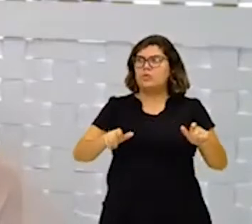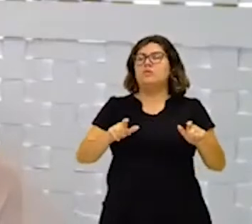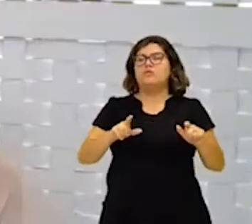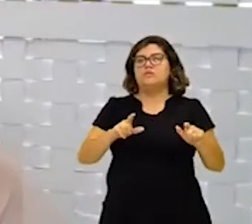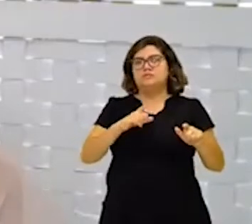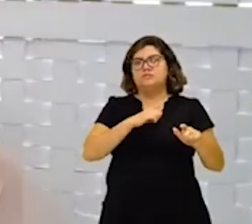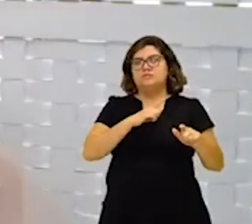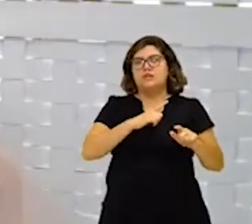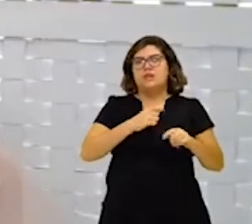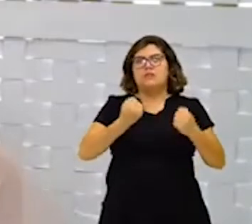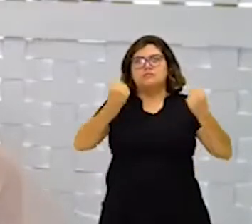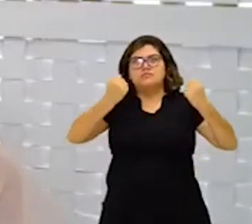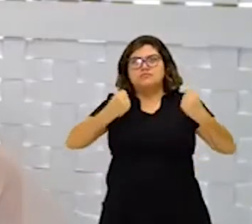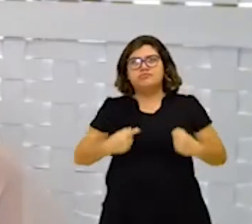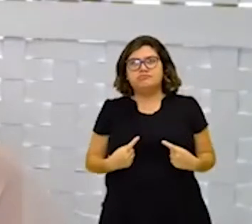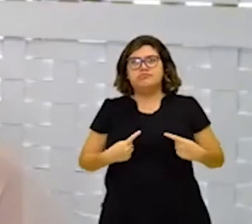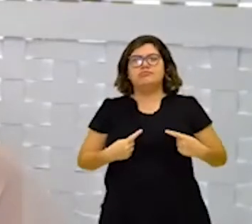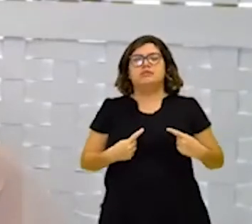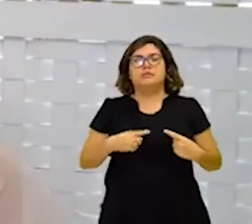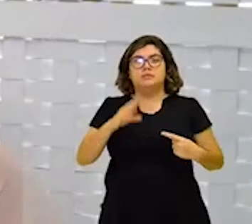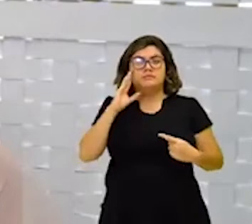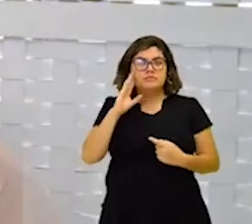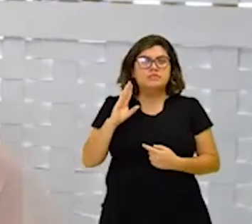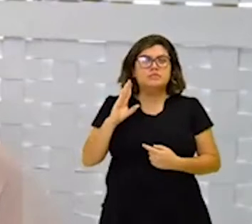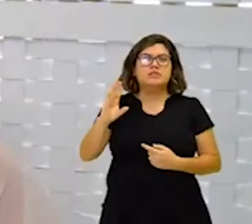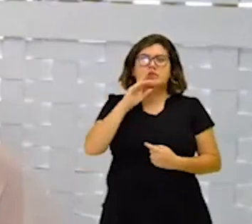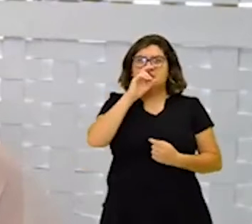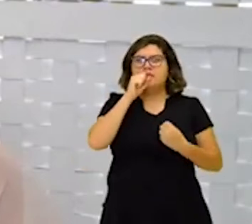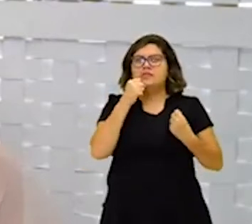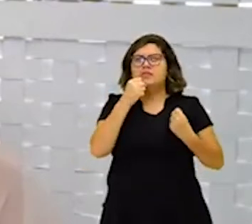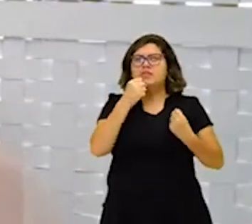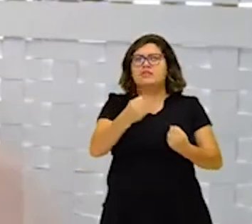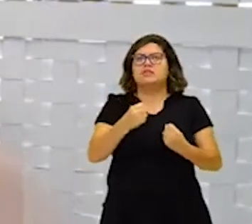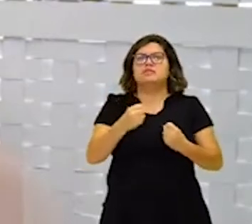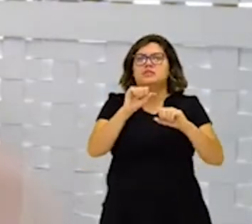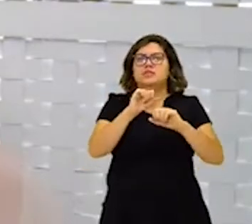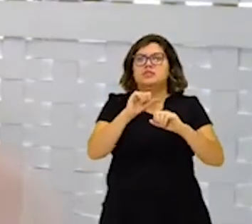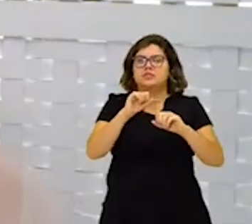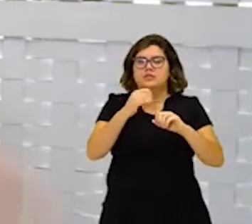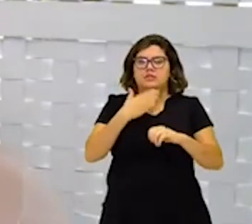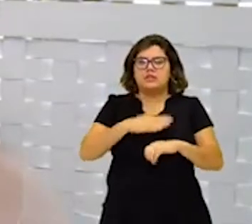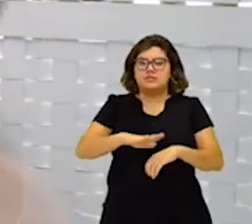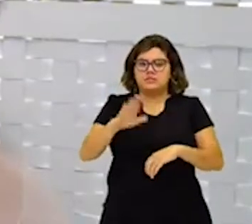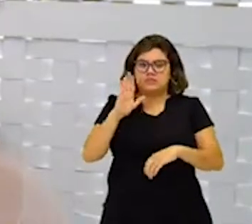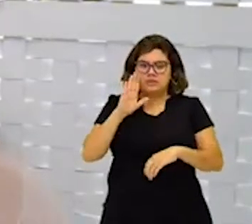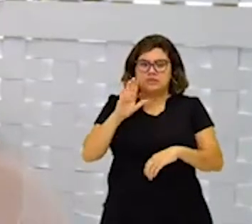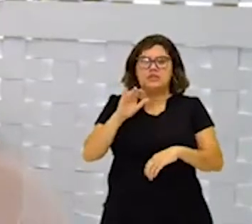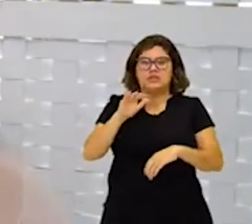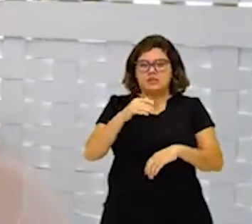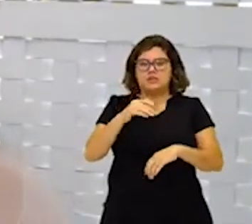desafio aí principalmente de fortalecer candidatas fortalecer os candidatos que teriam menos chances